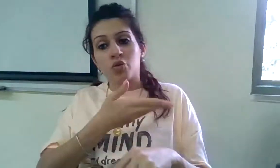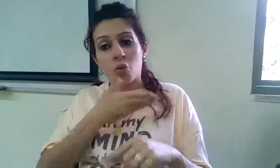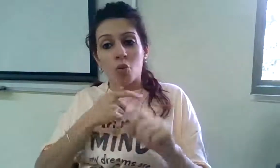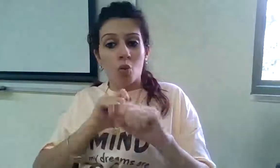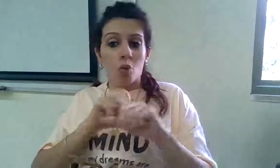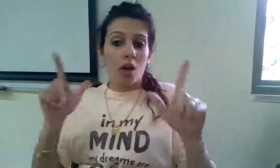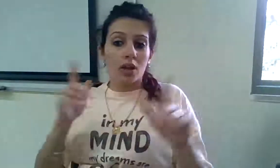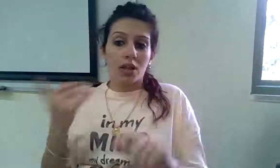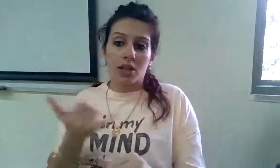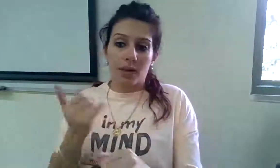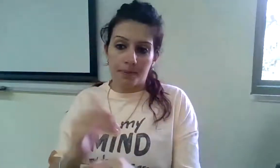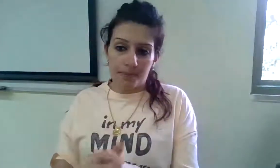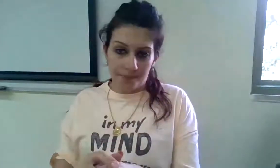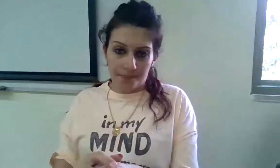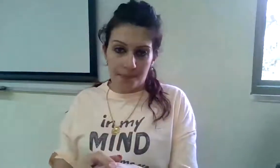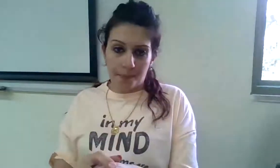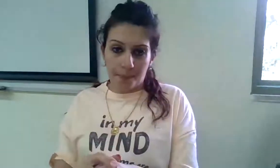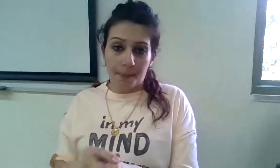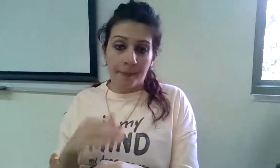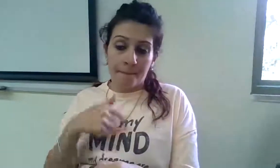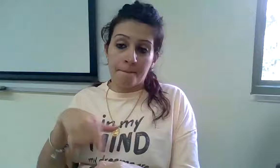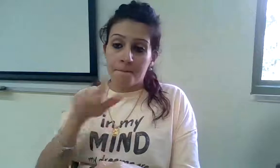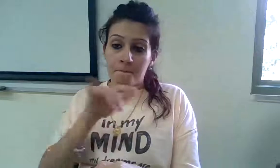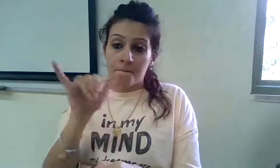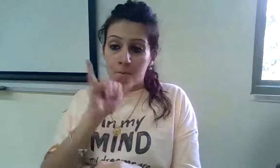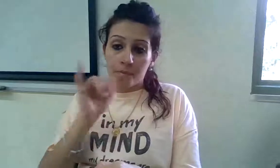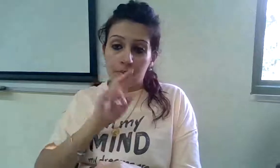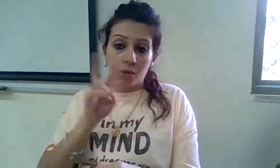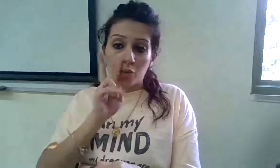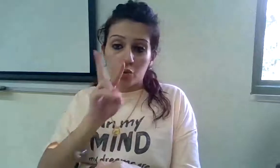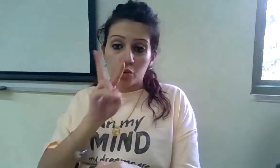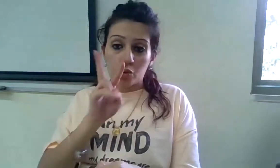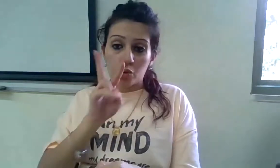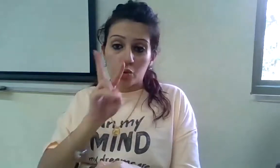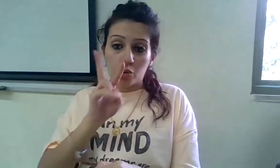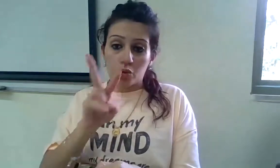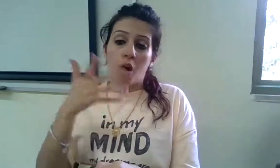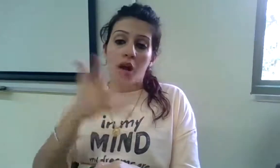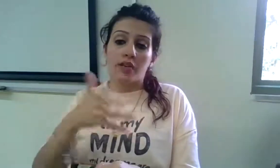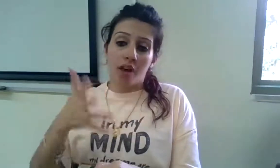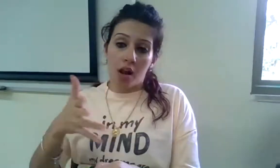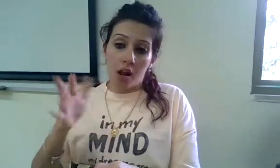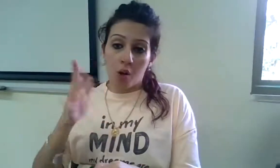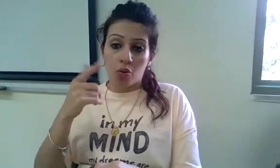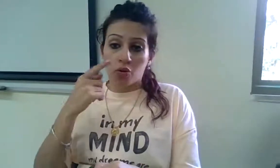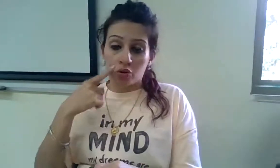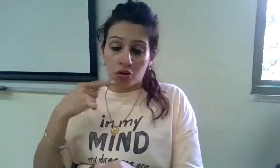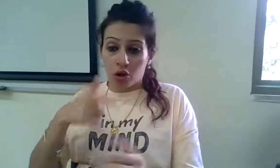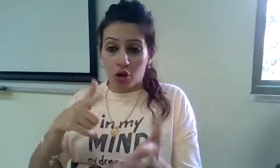وقيادة الأهالي لعمل ذلك من خلال شرح ذلك لهم